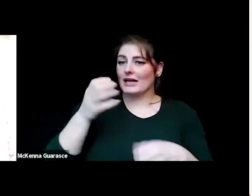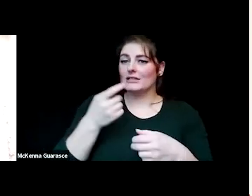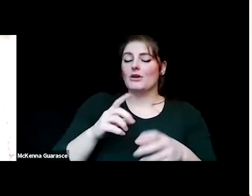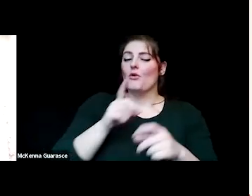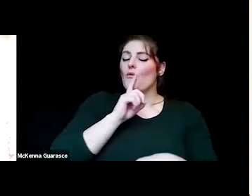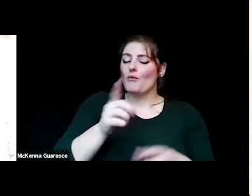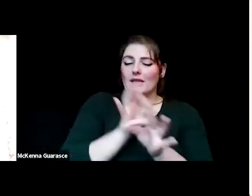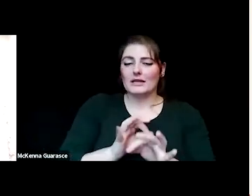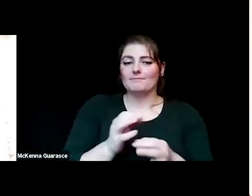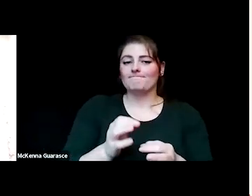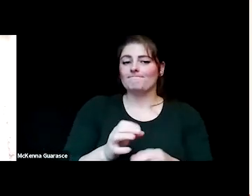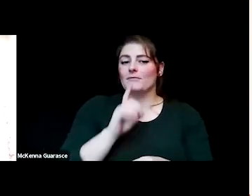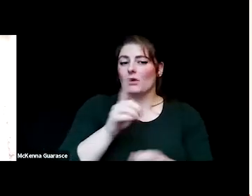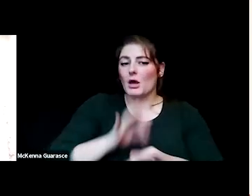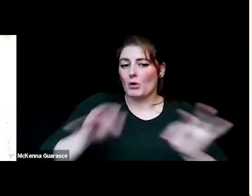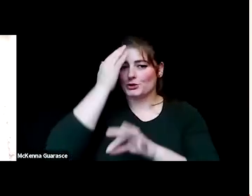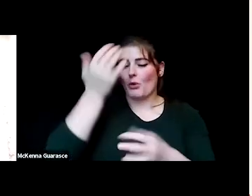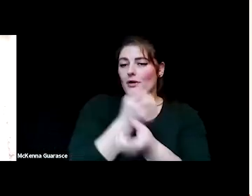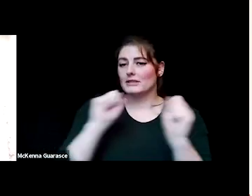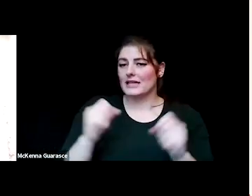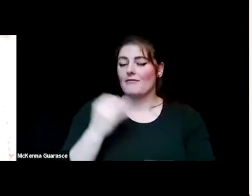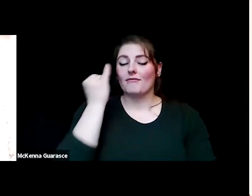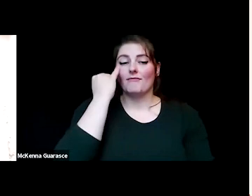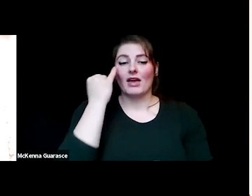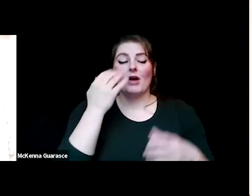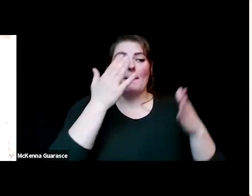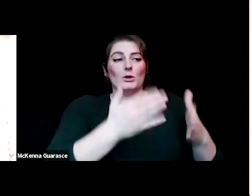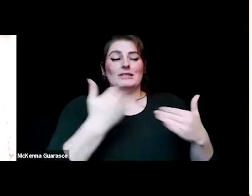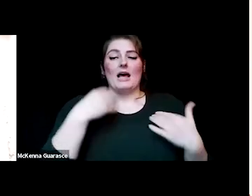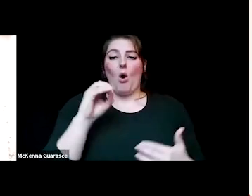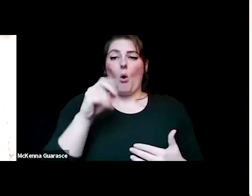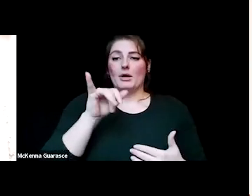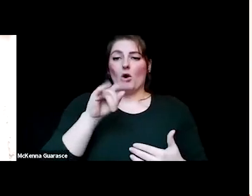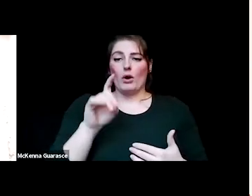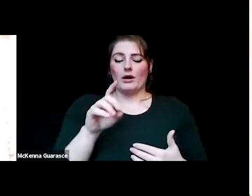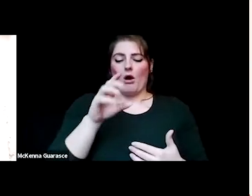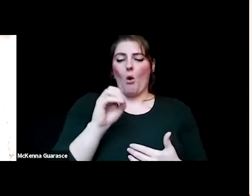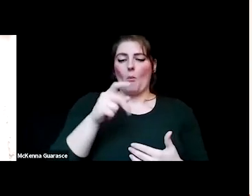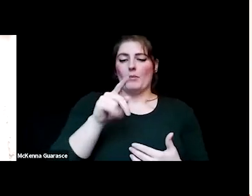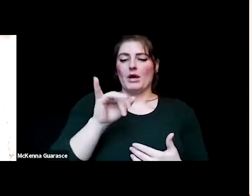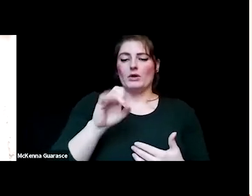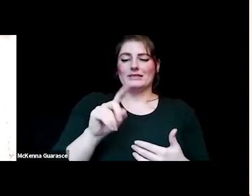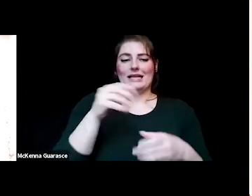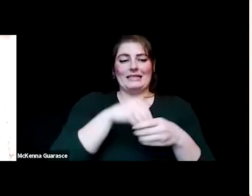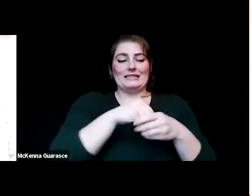Solo funciona si la persona tiene un opioide en su cuerpo. Si hay un opioide, entonces hará su efecto.